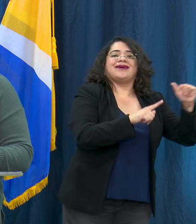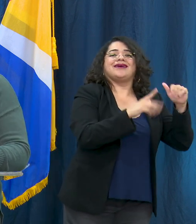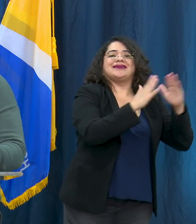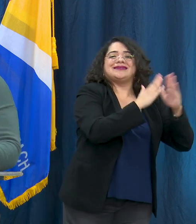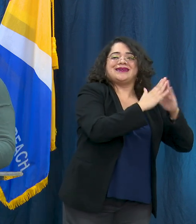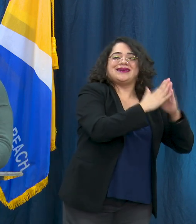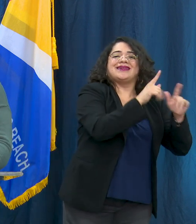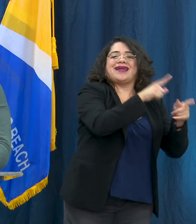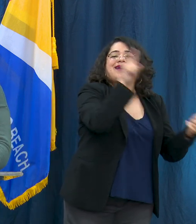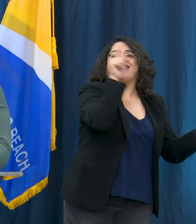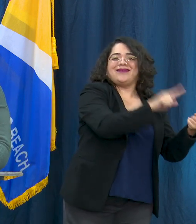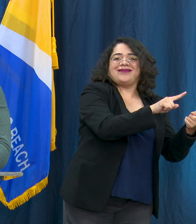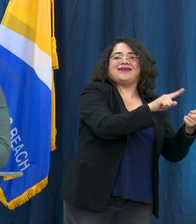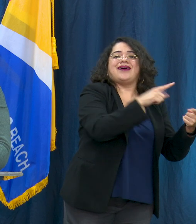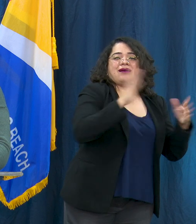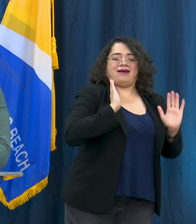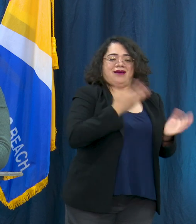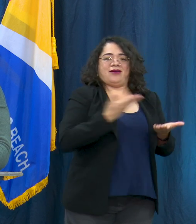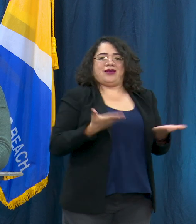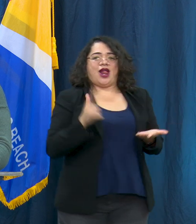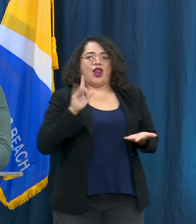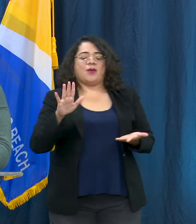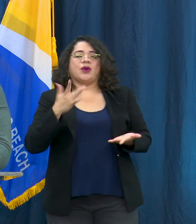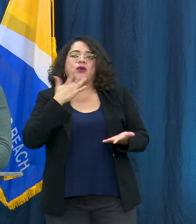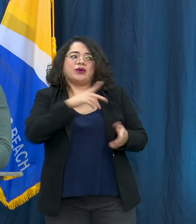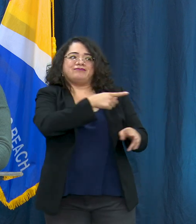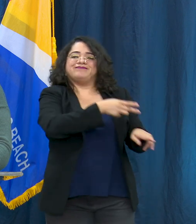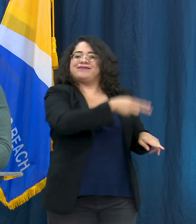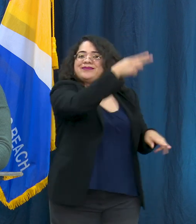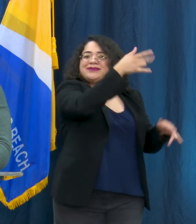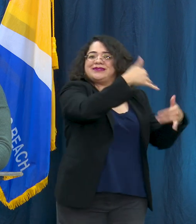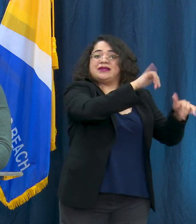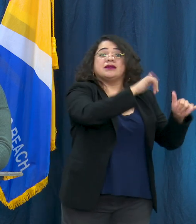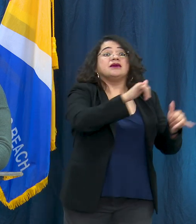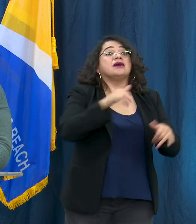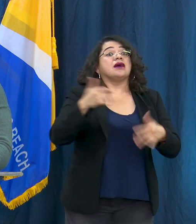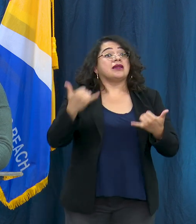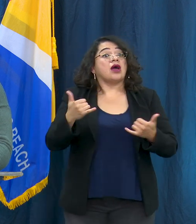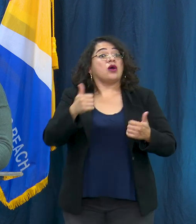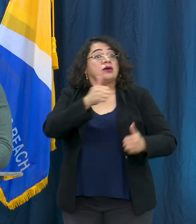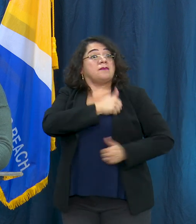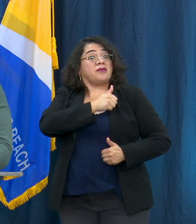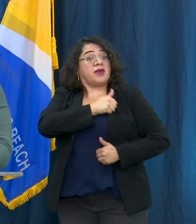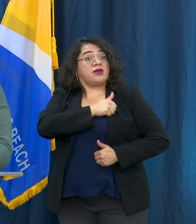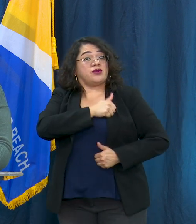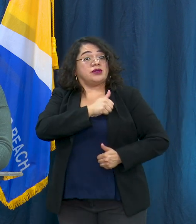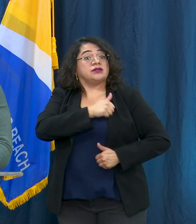una reducción del corrente dos por ciento de los veteranos a experimental